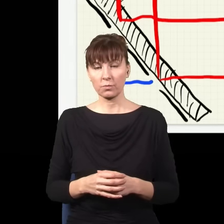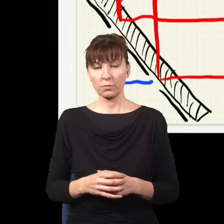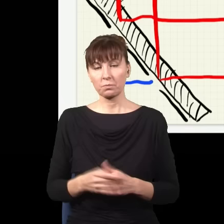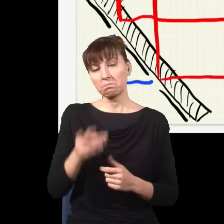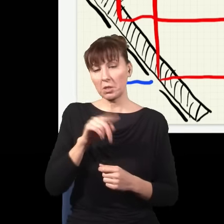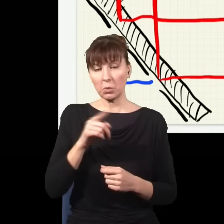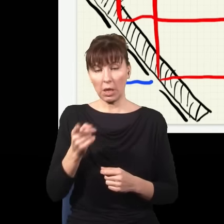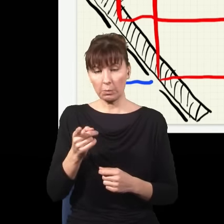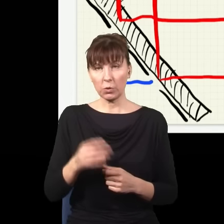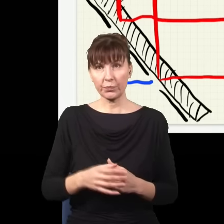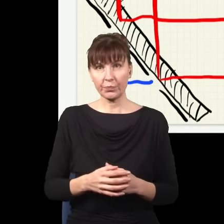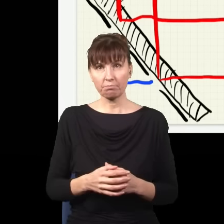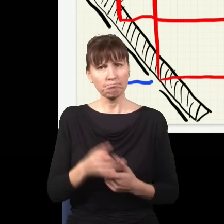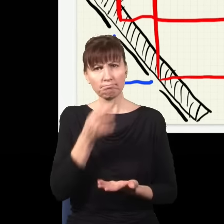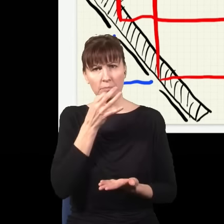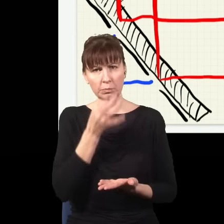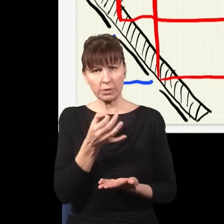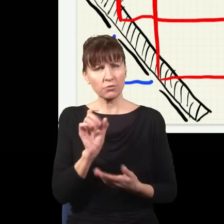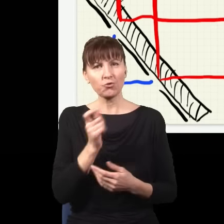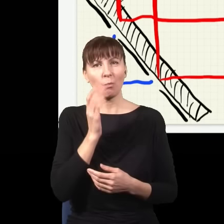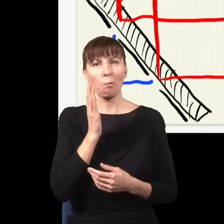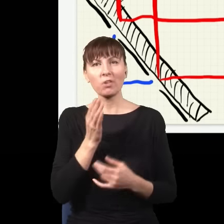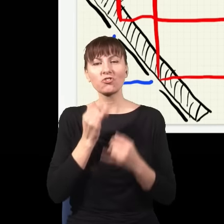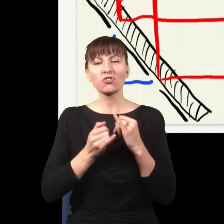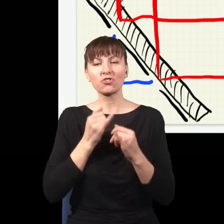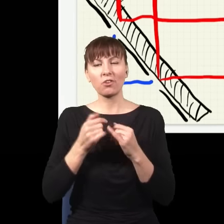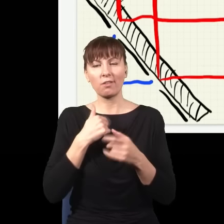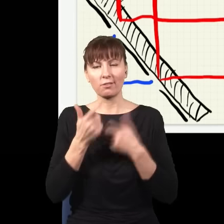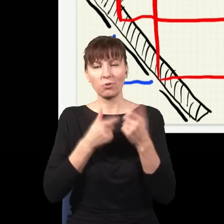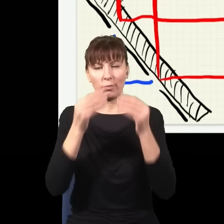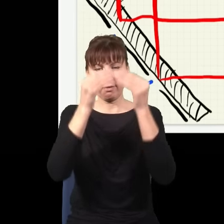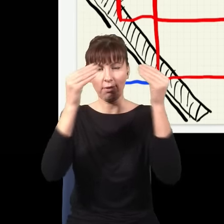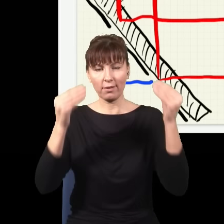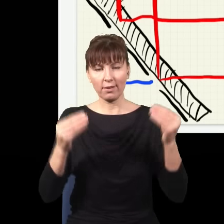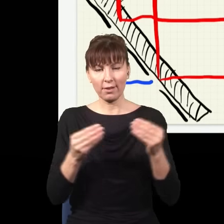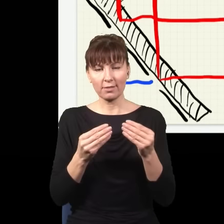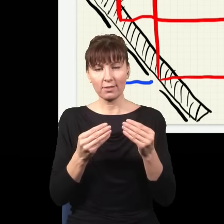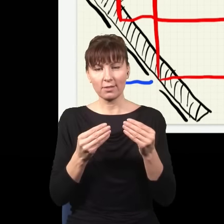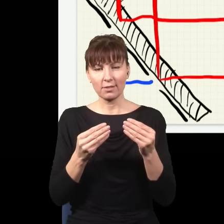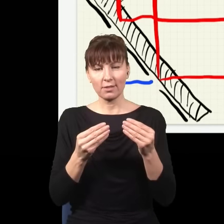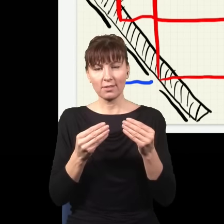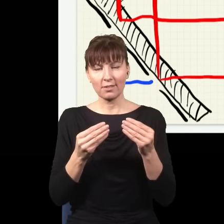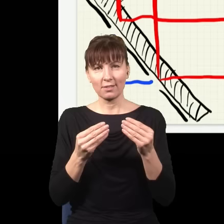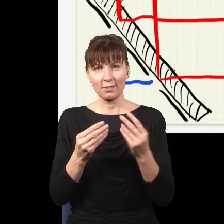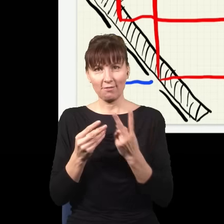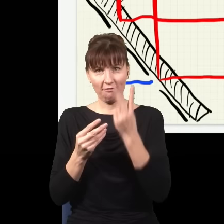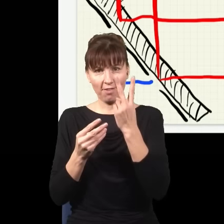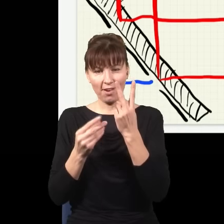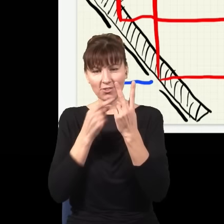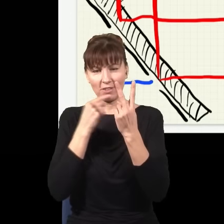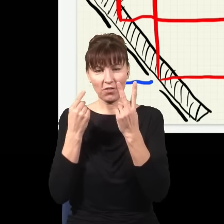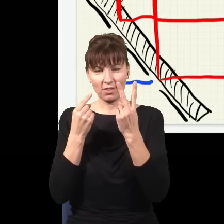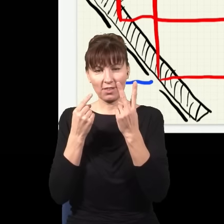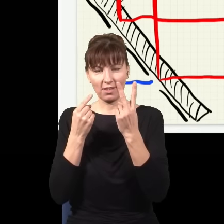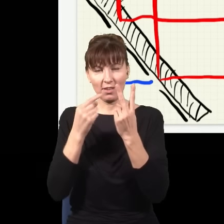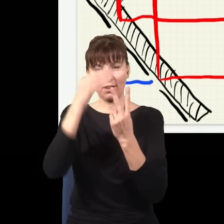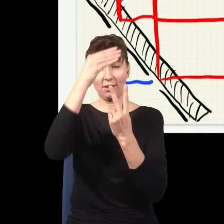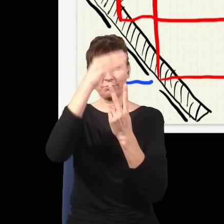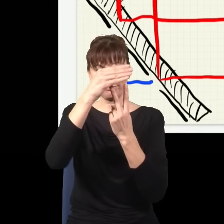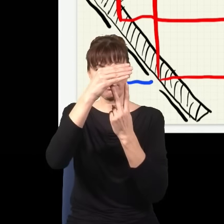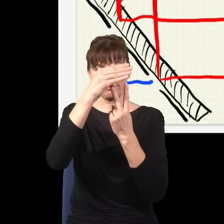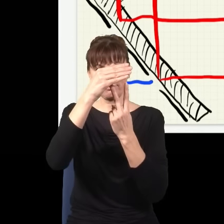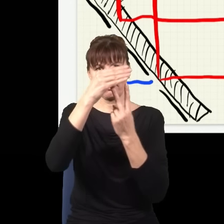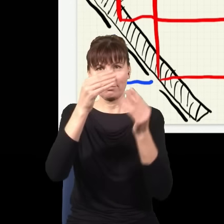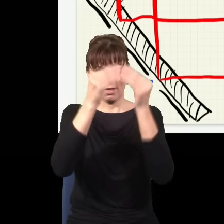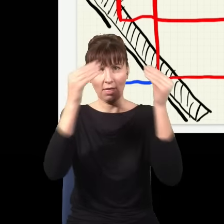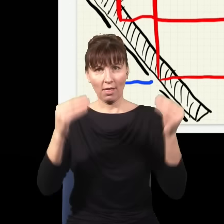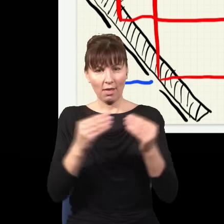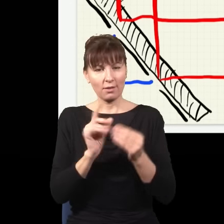I teraz pytanie jest takie: co się stanie, jak ja sobie postawię ekran zaraz za tą parą, czyli w tym miejscu?